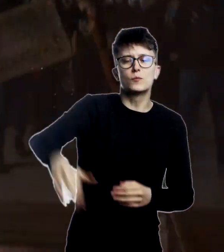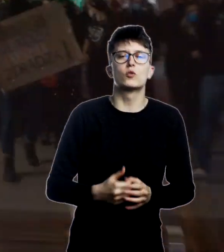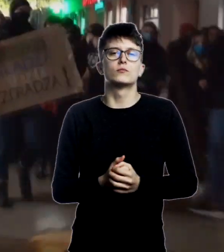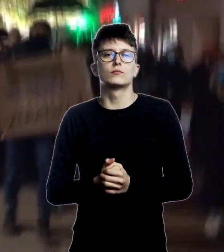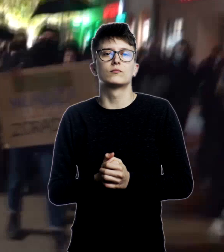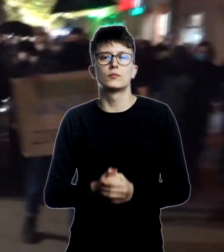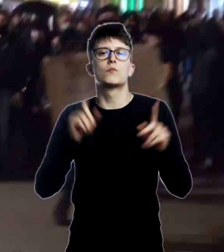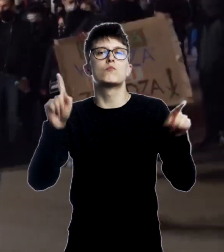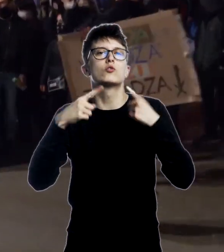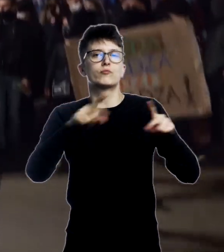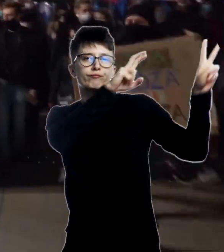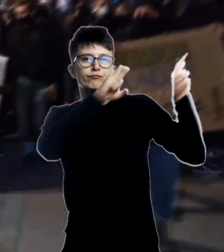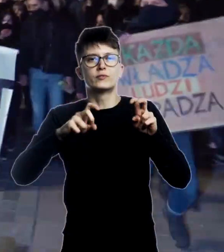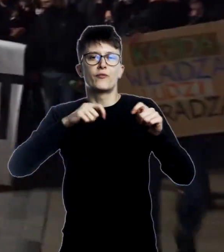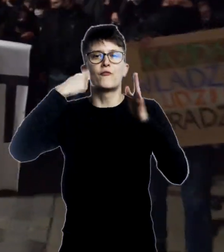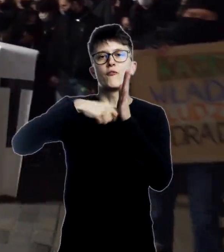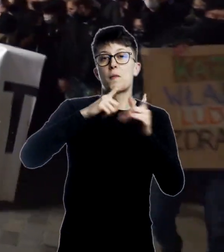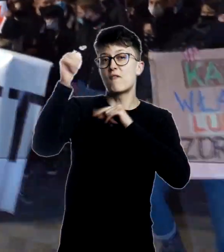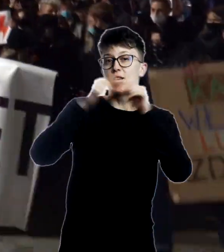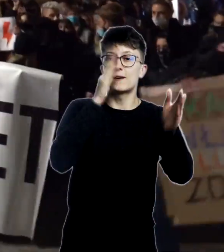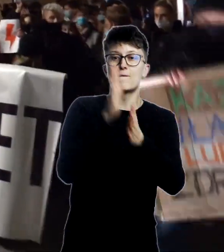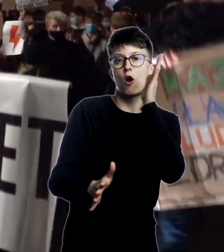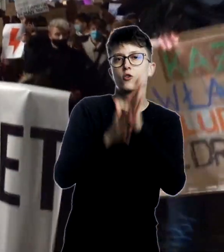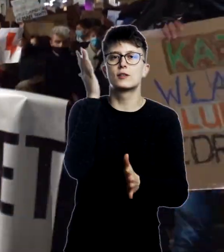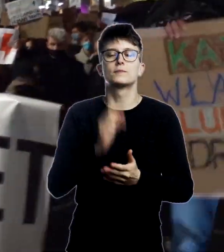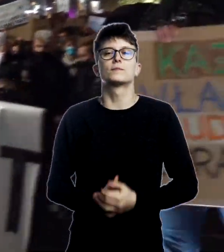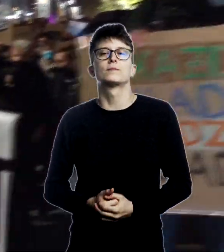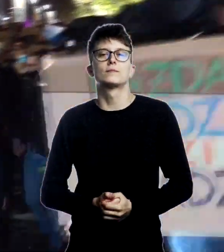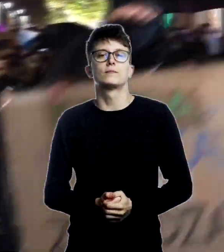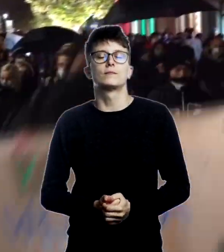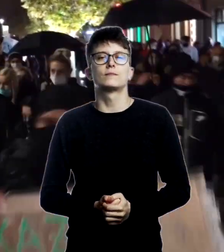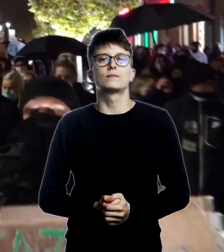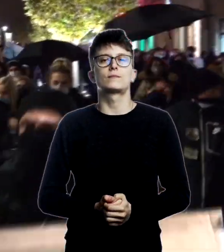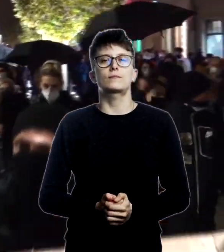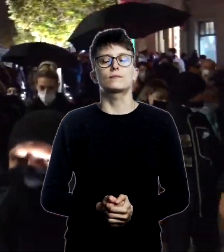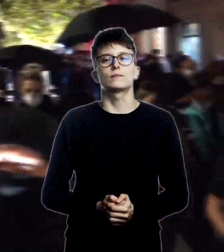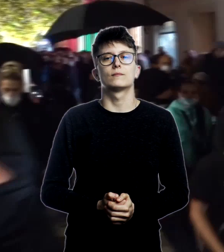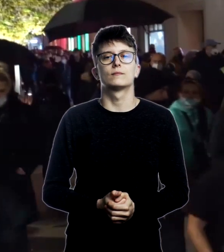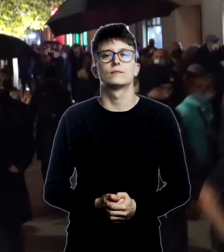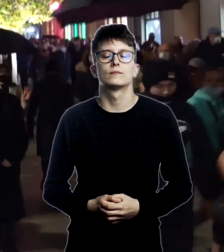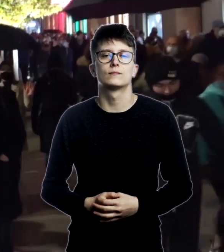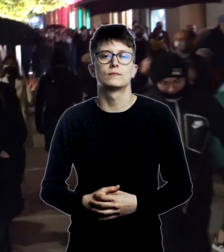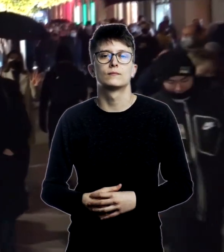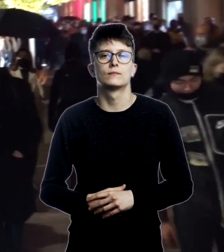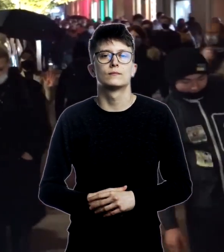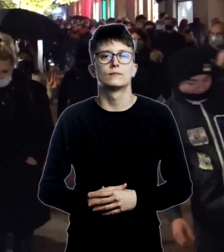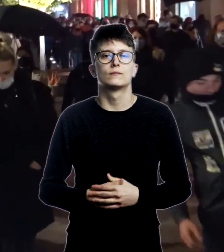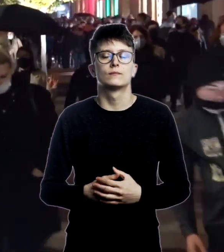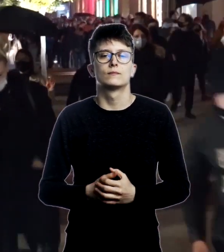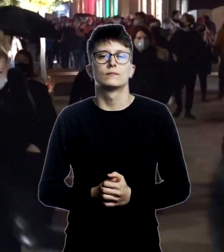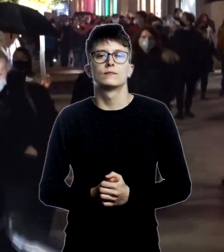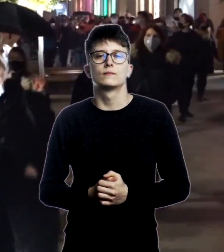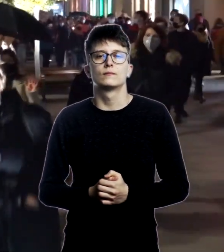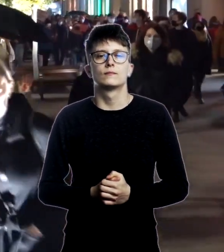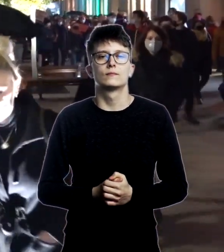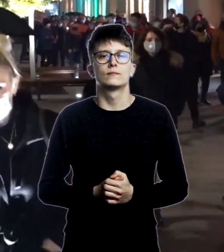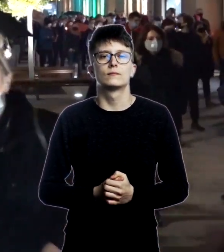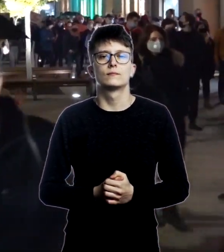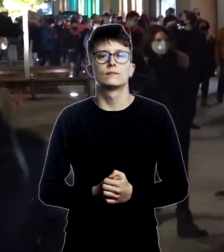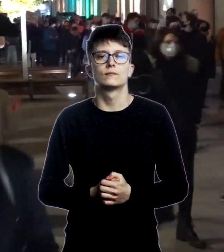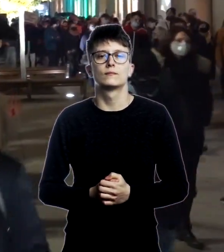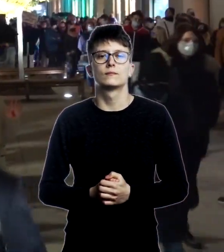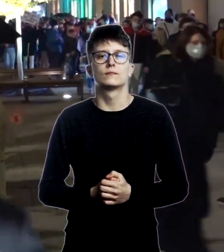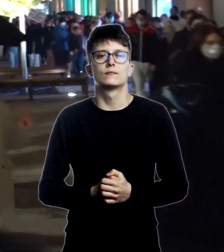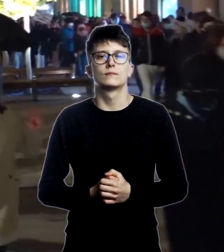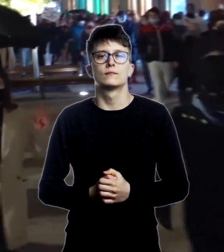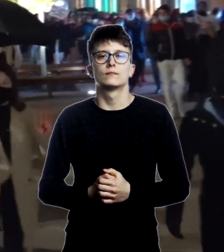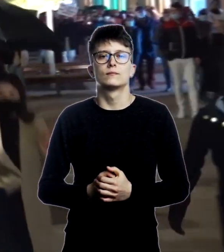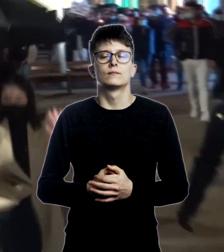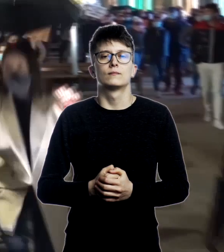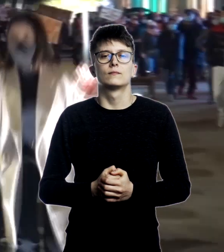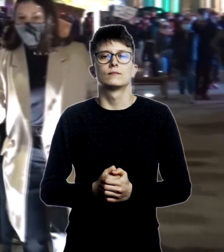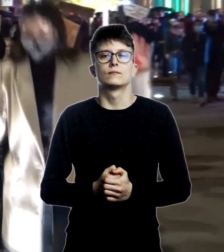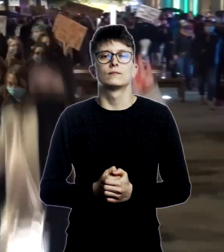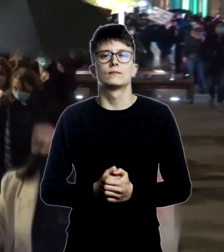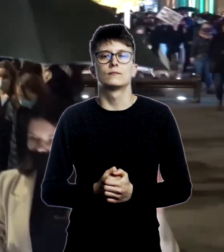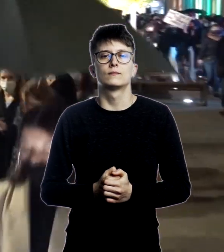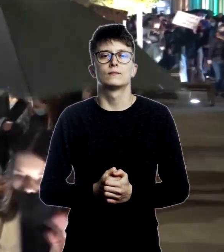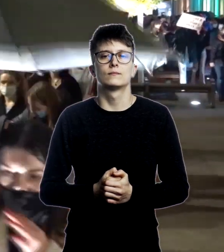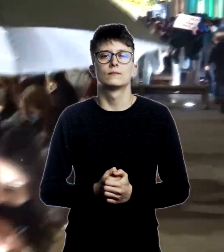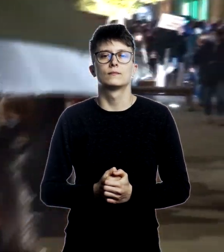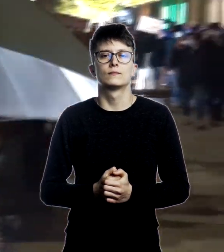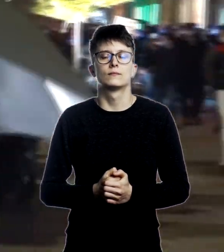[dramatyczna muzyka z filmu Gwiezdne Wojny]